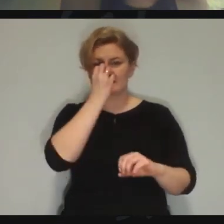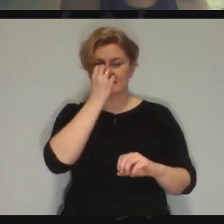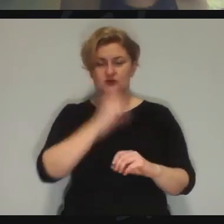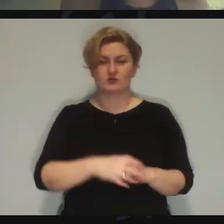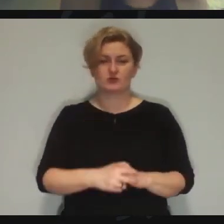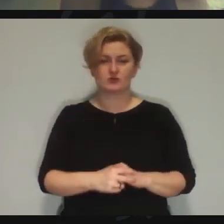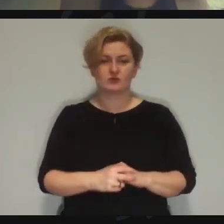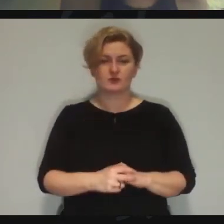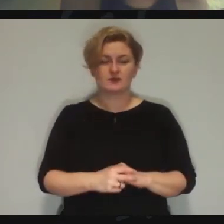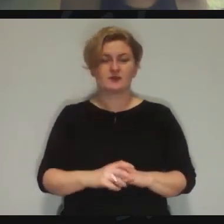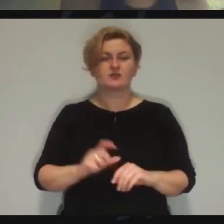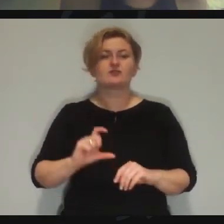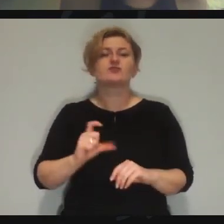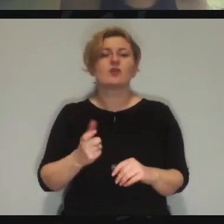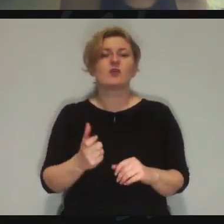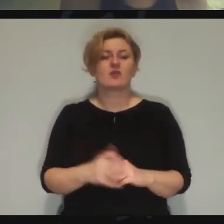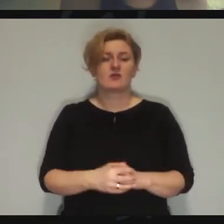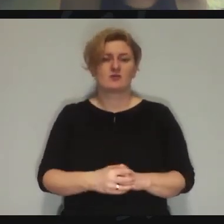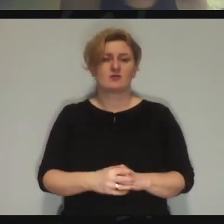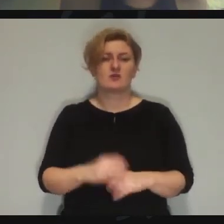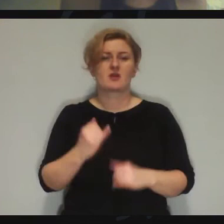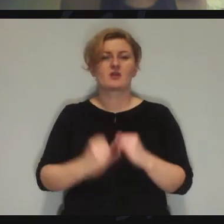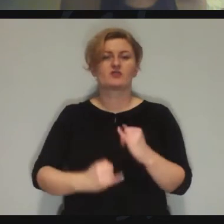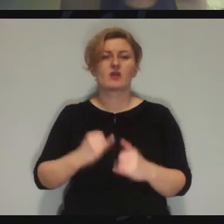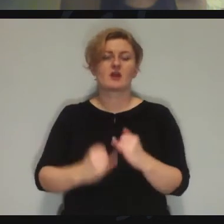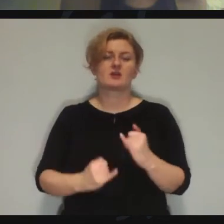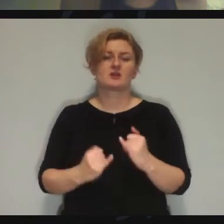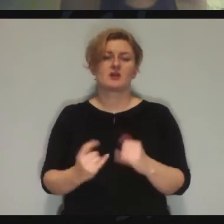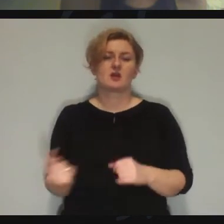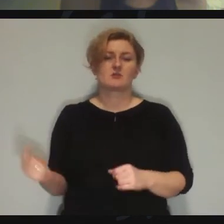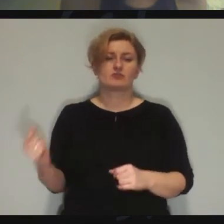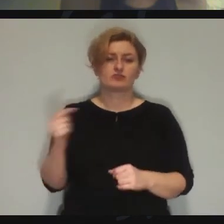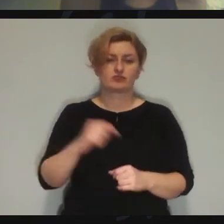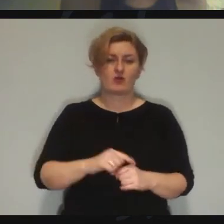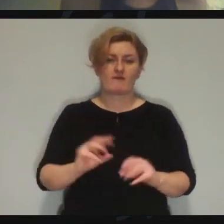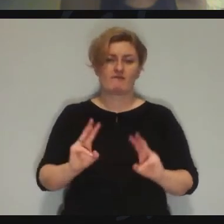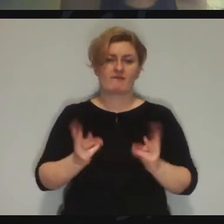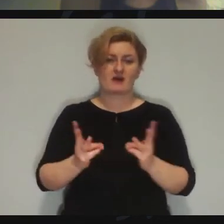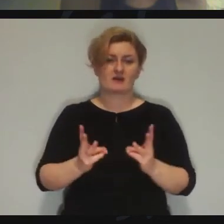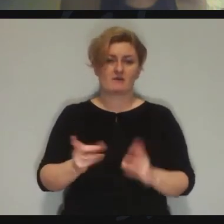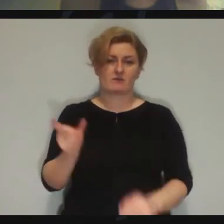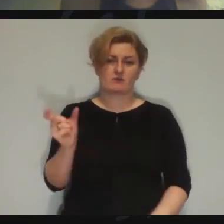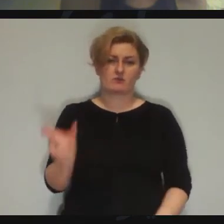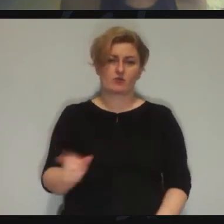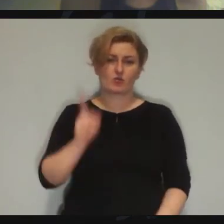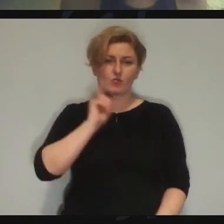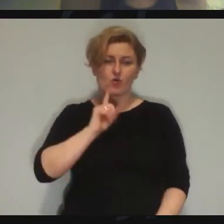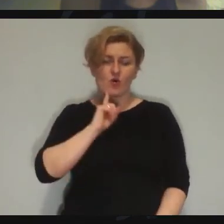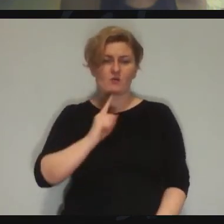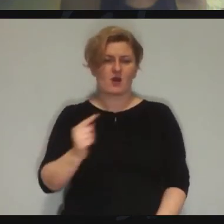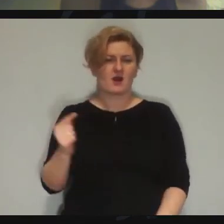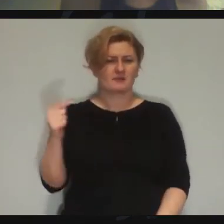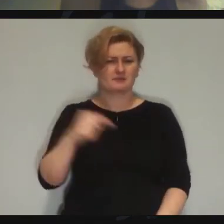Co wtedy, gdy przychodzi na warsztaty wychowanek, jest nastawiony „ na nie”